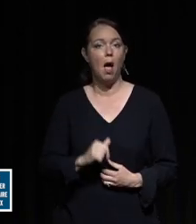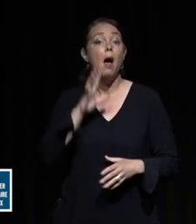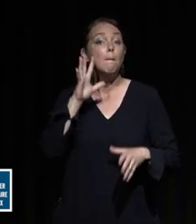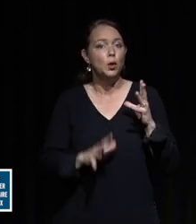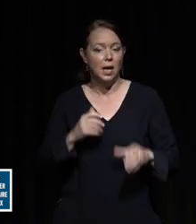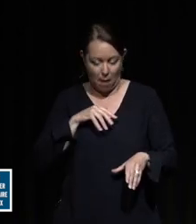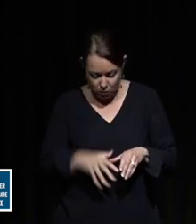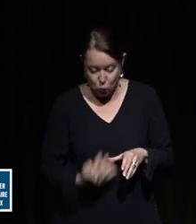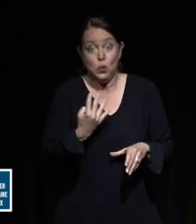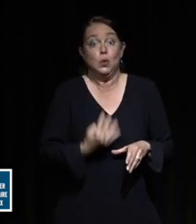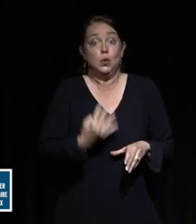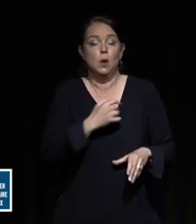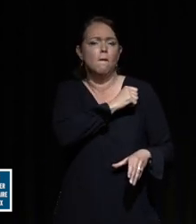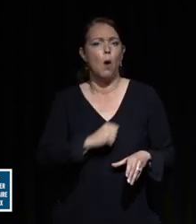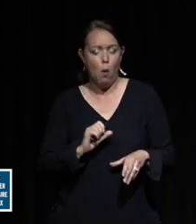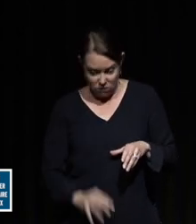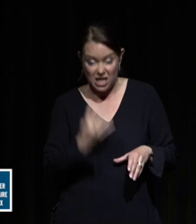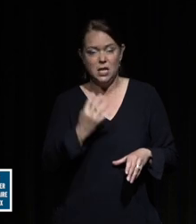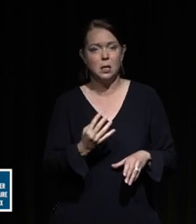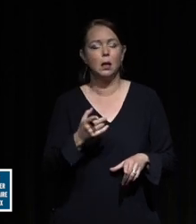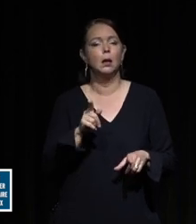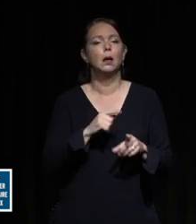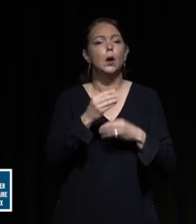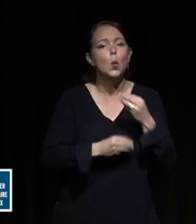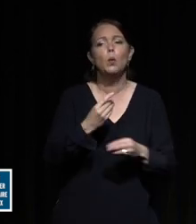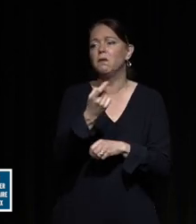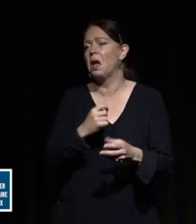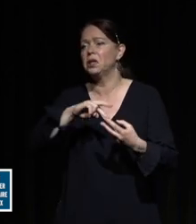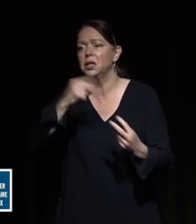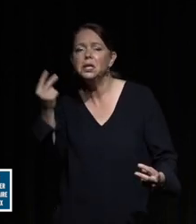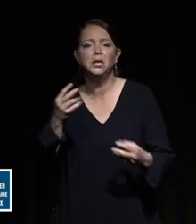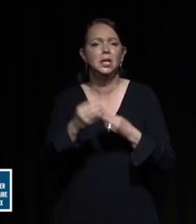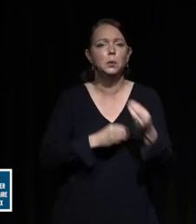que le milieu péritonéale pour des raisons immunologique ou génétiques et permissif et bien